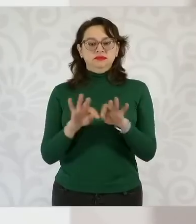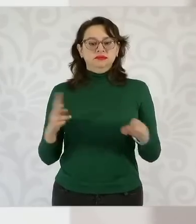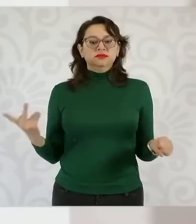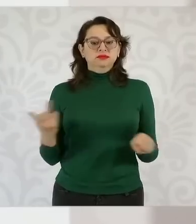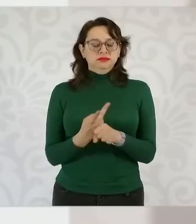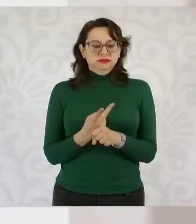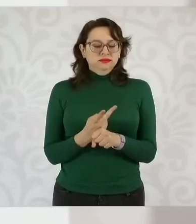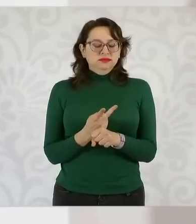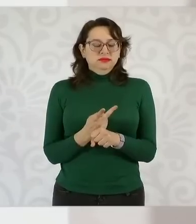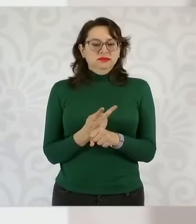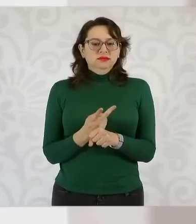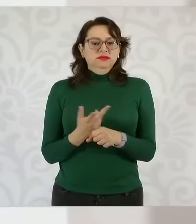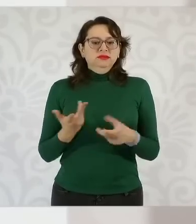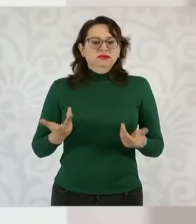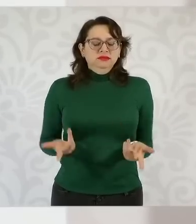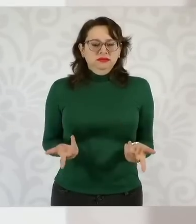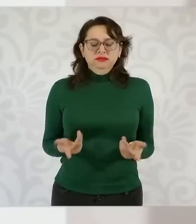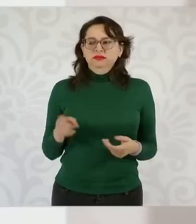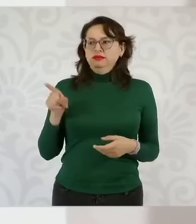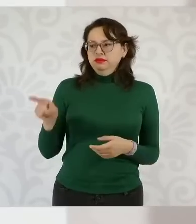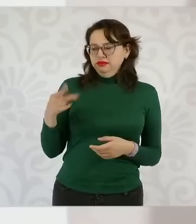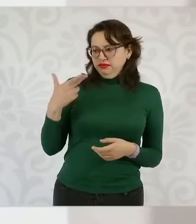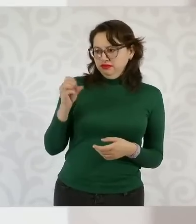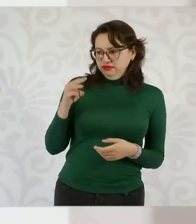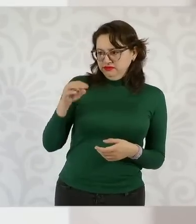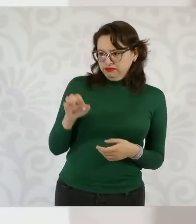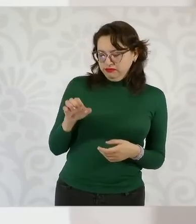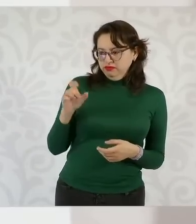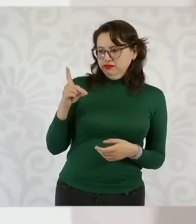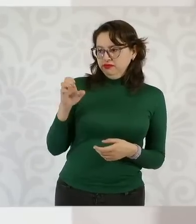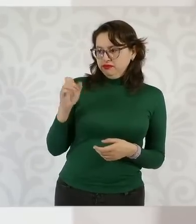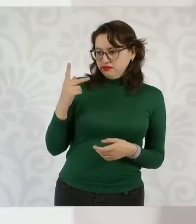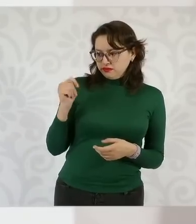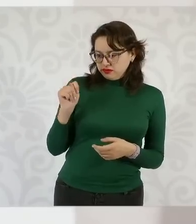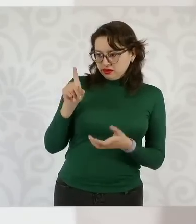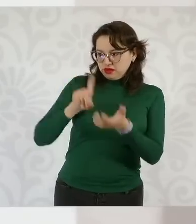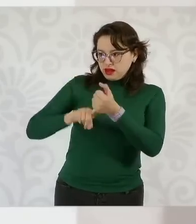uno pensaría ver lo que se vende en homdipot De dónde viene Pues a lo mejor viene de Asia